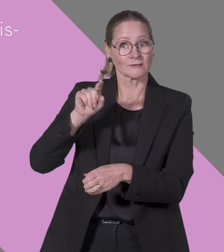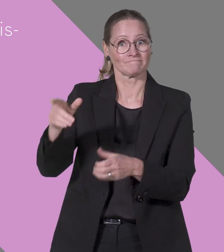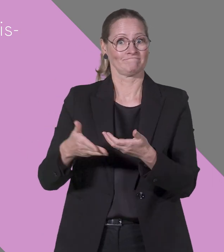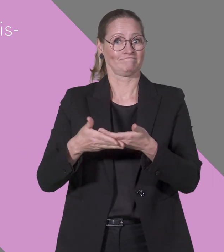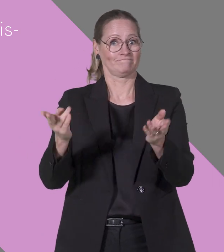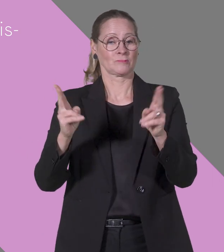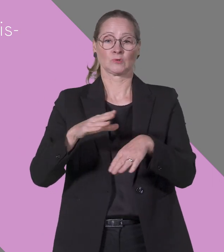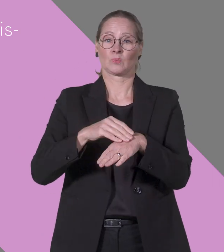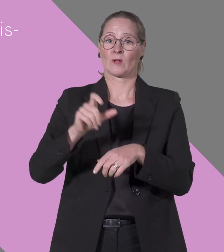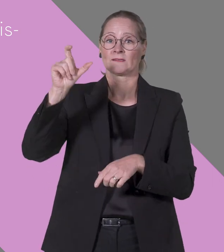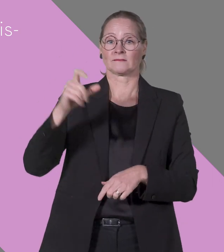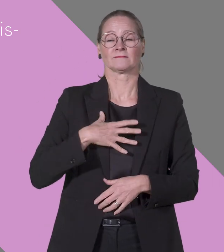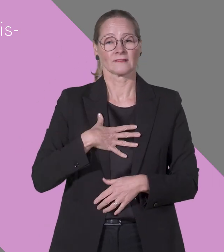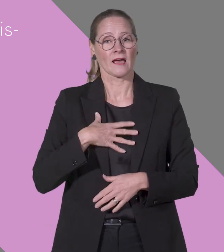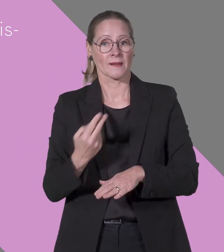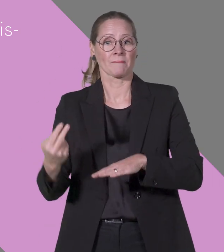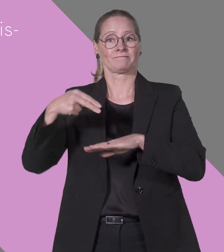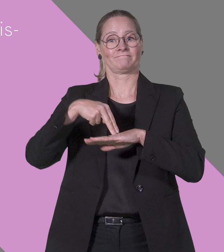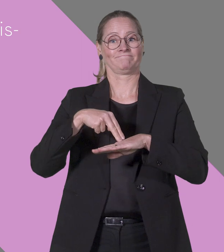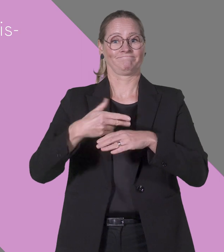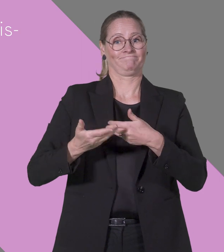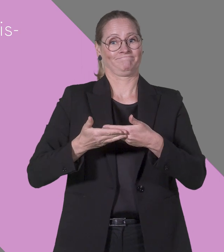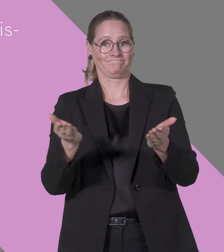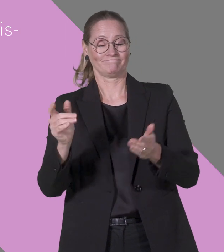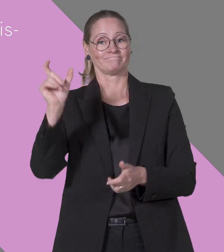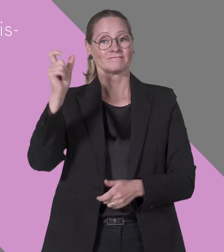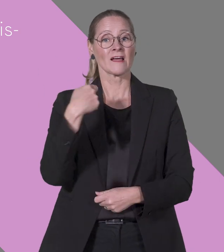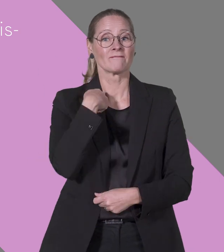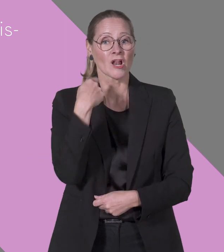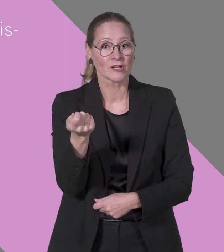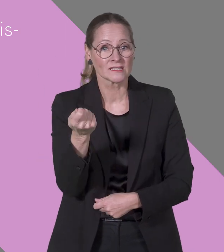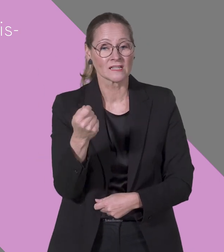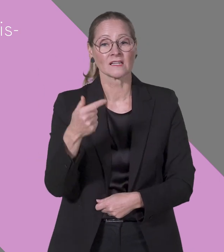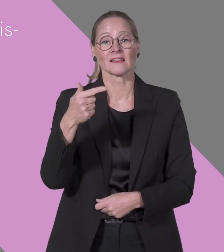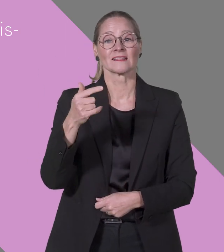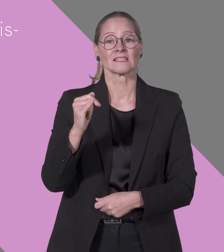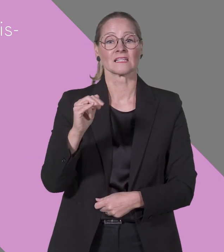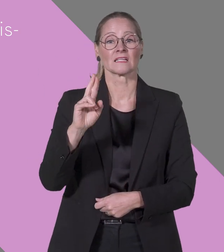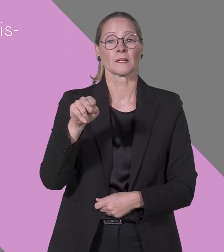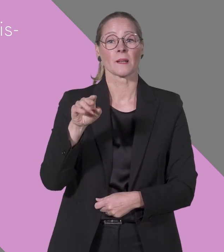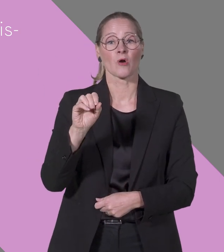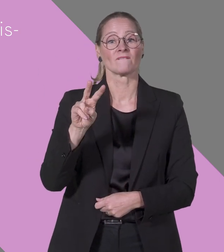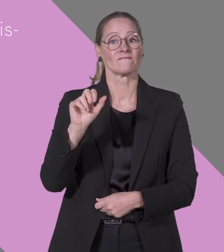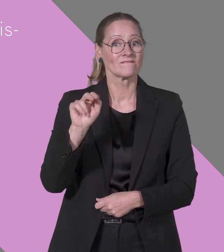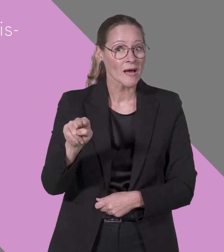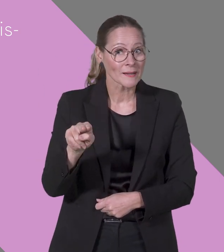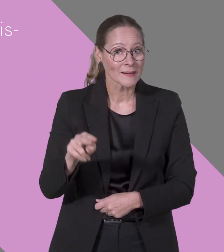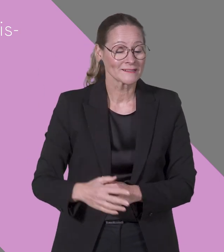jossa esiintyy myös ruotsalainen stand up -koomikko Florian Tirnovan.